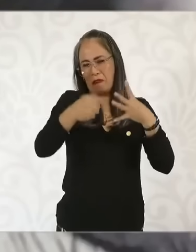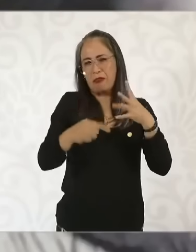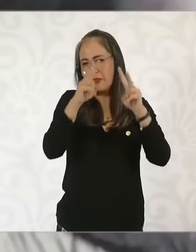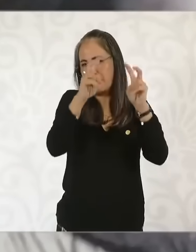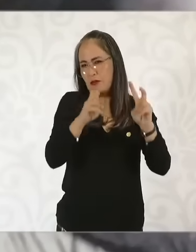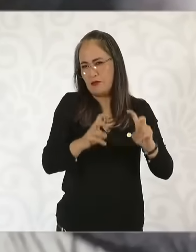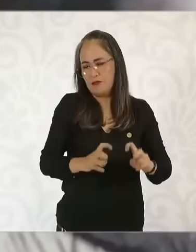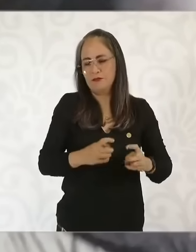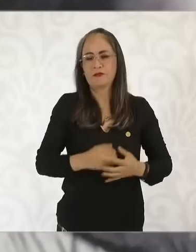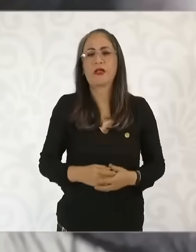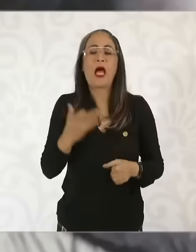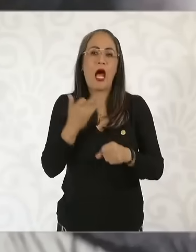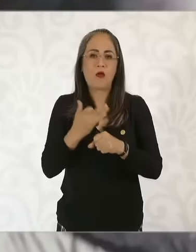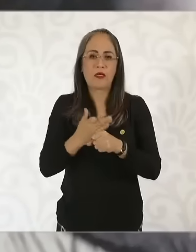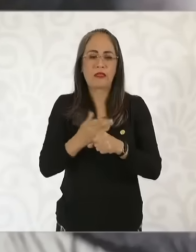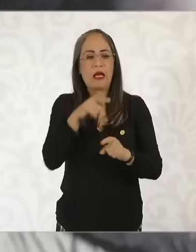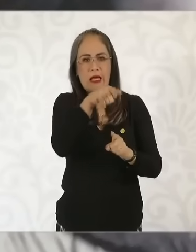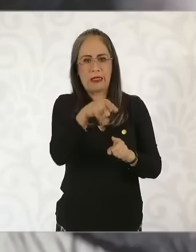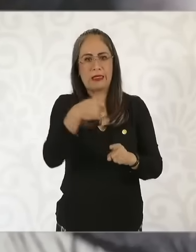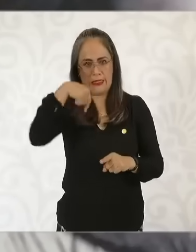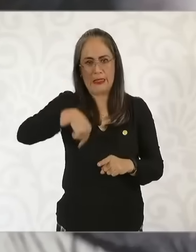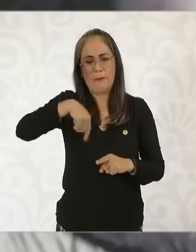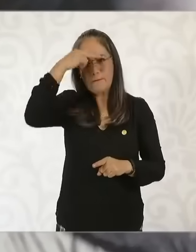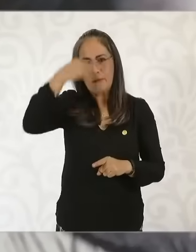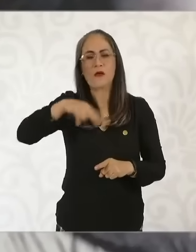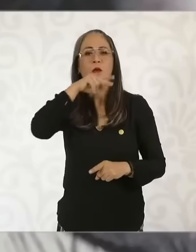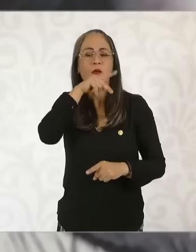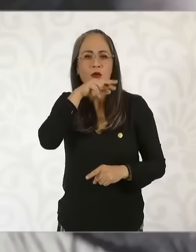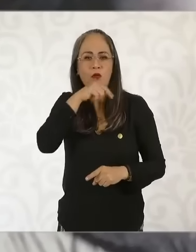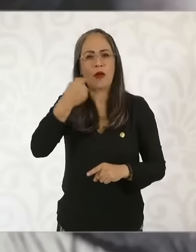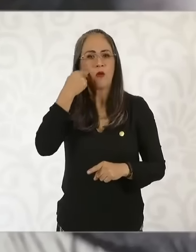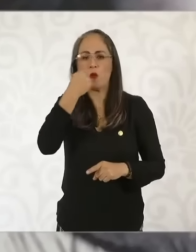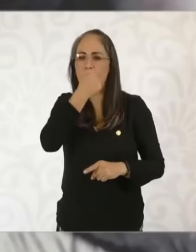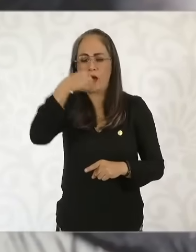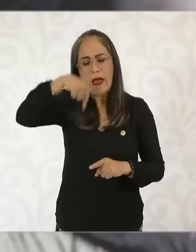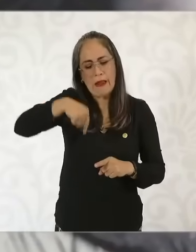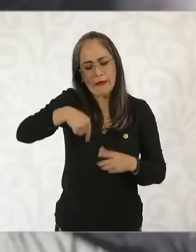ya de qué le preocupa a México. México presentó sus puntos de vista, sus preocupaciones y ellos